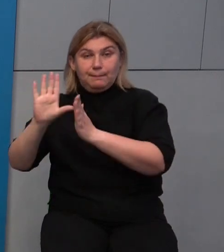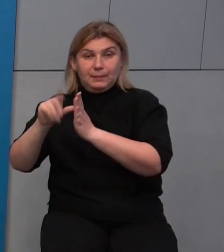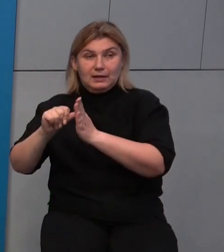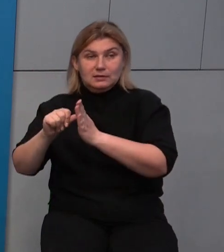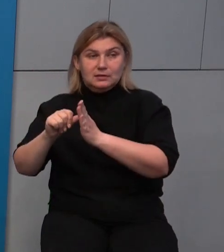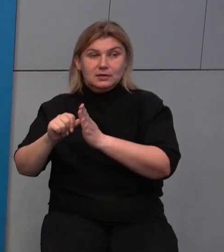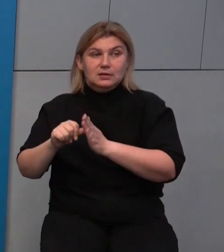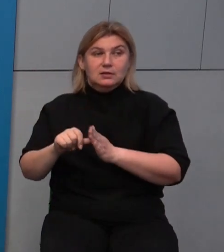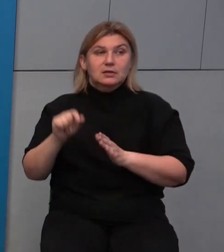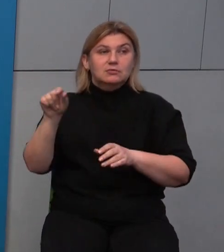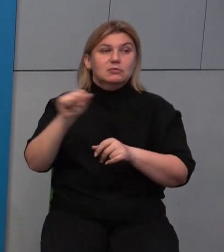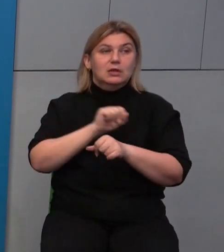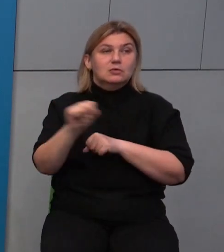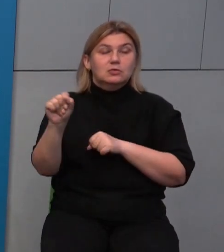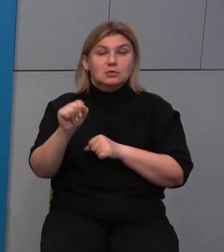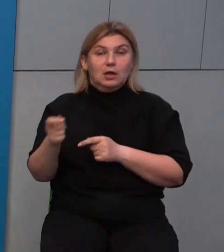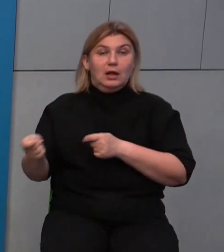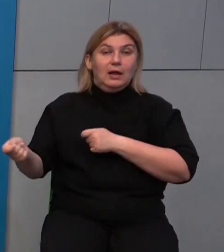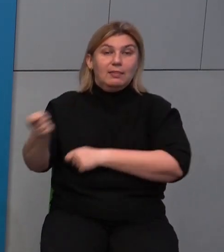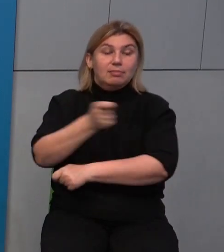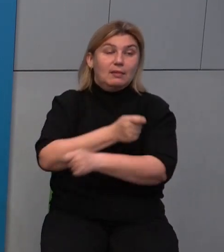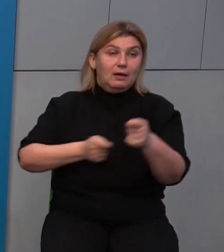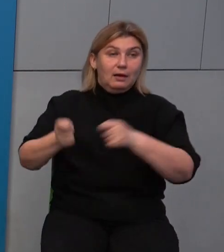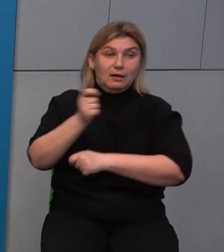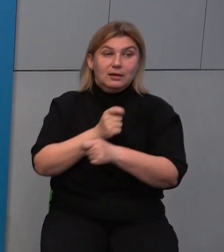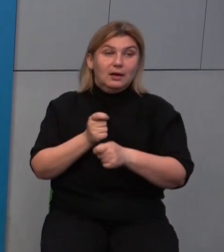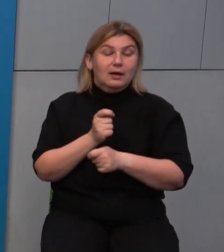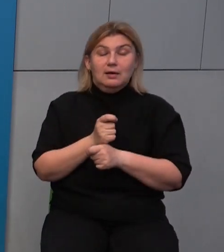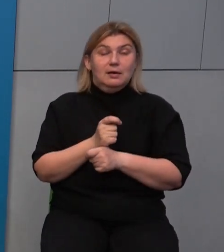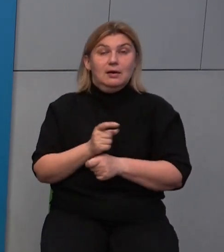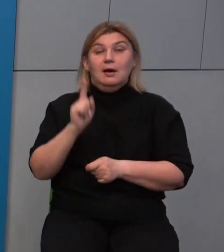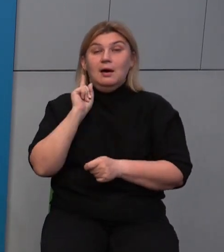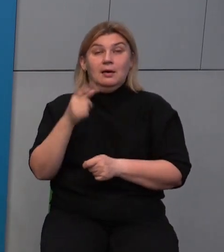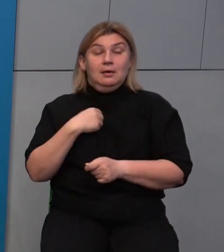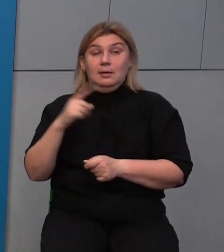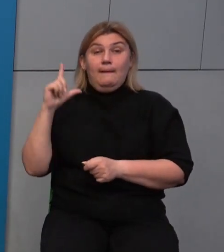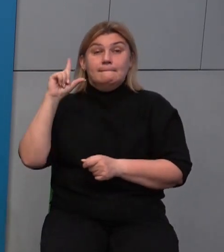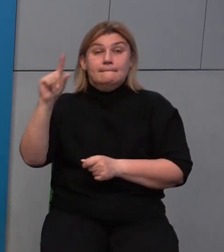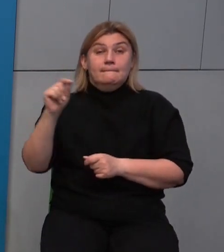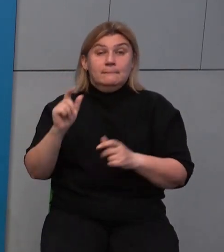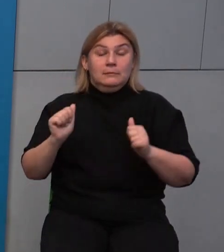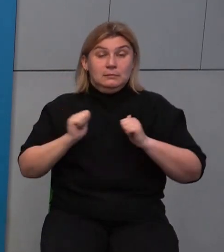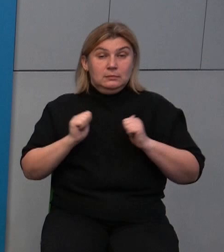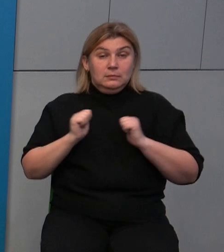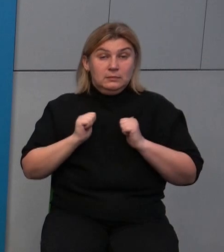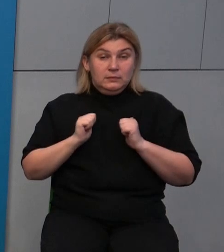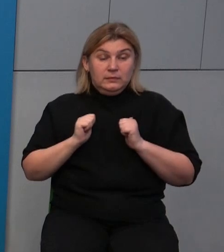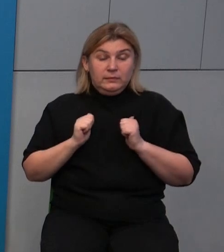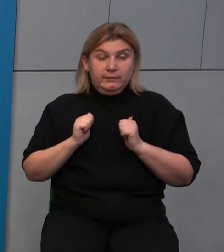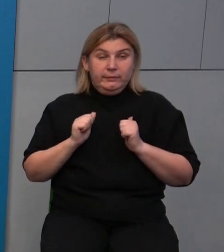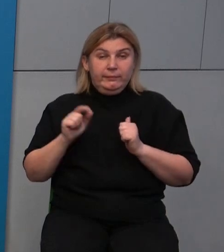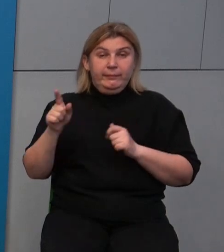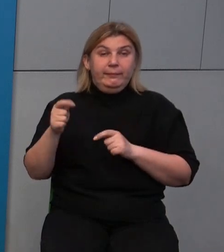że to jest targ, ale nie tam, gdzie my chodzimy jako turyści, tylko ten targ